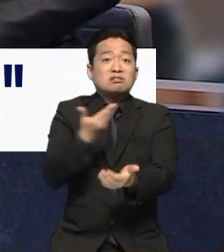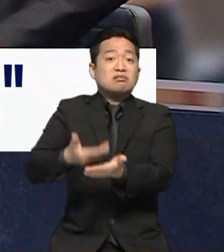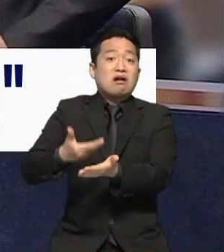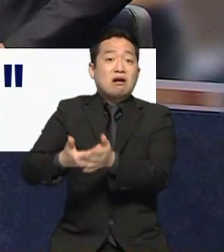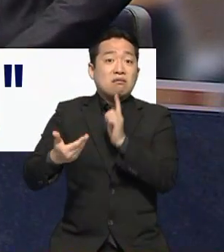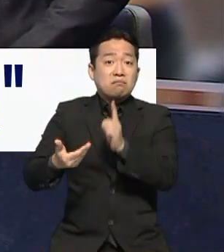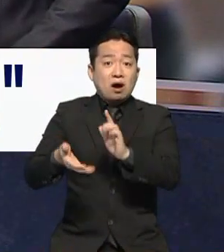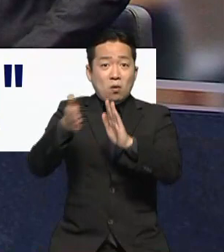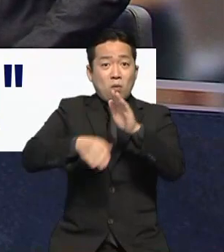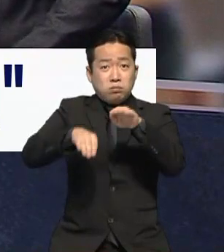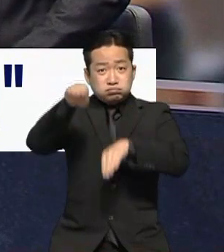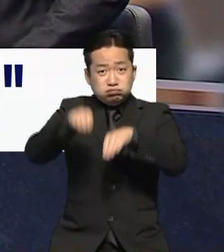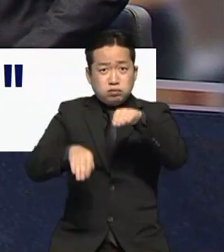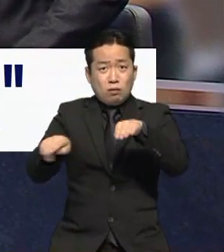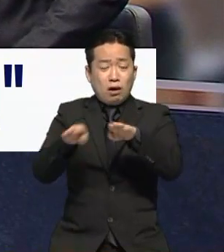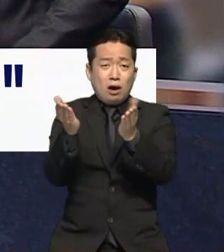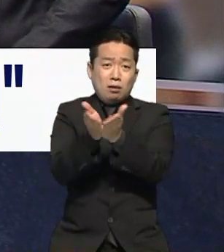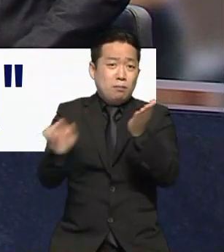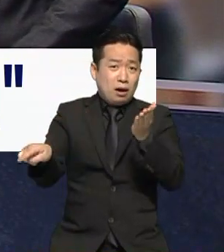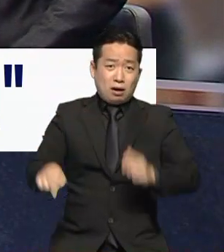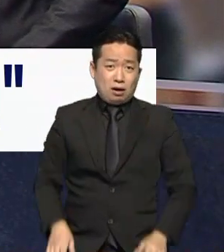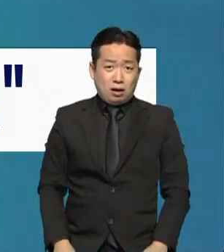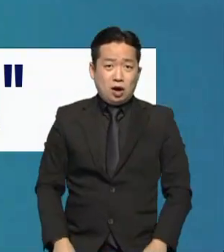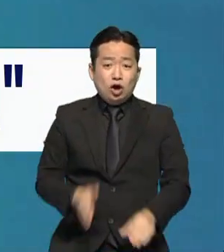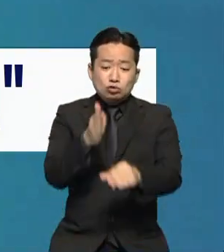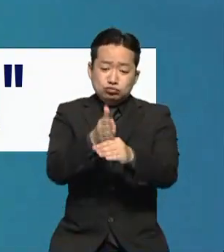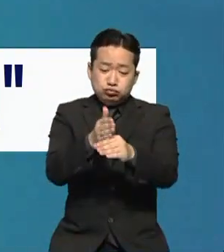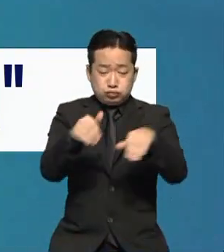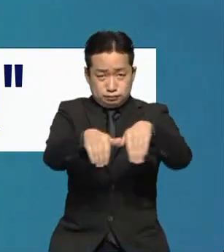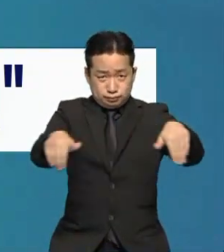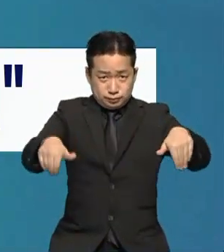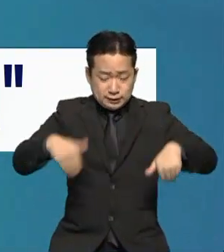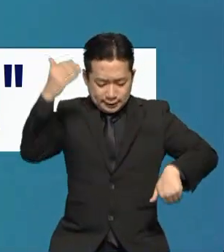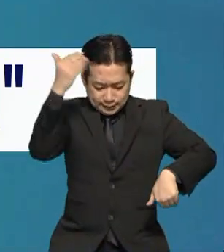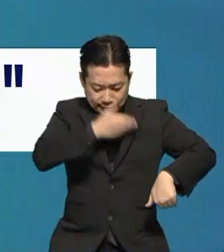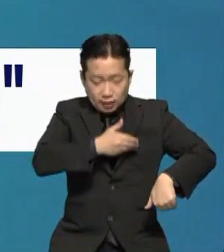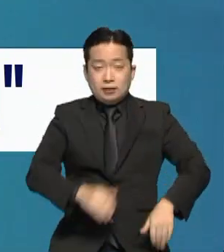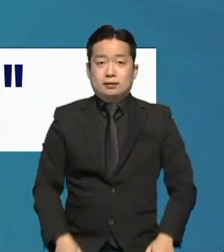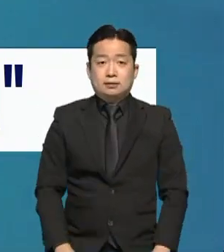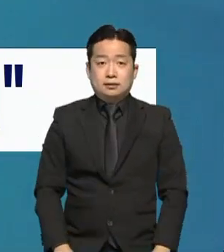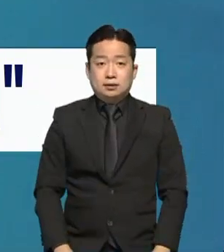공정성을 훼손하겠다는 거 아닙니까? 중립적으로 해야죠. 모든 영역이 성역 없이 조건 달지 말고